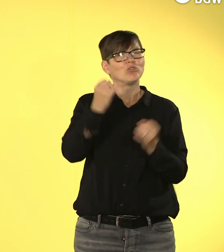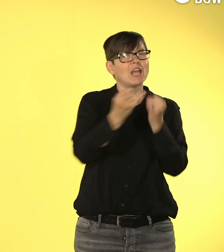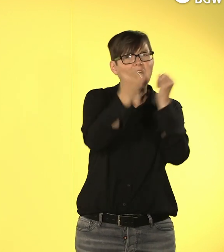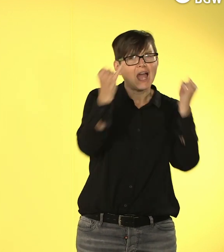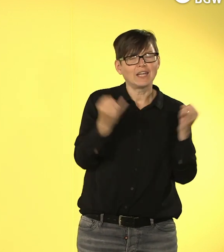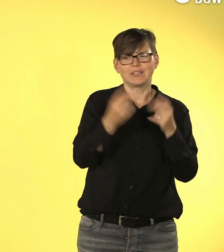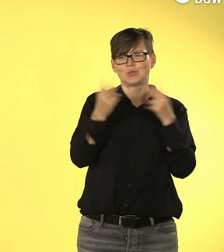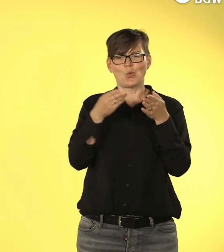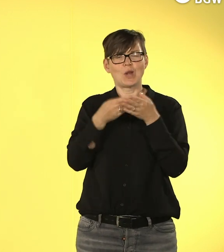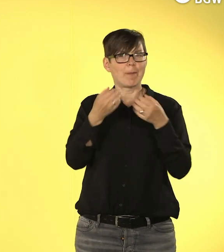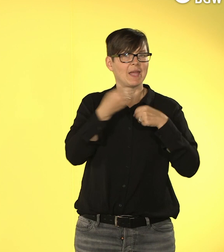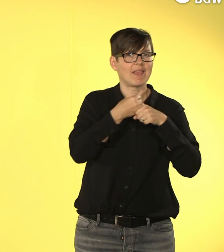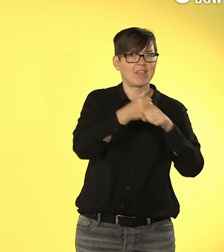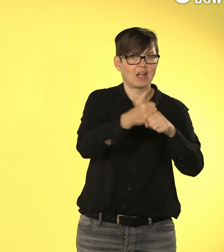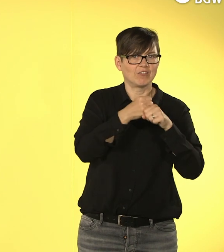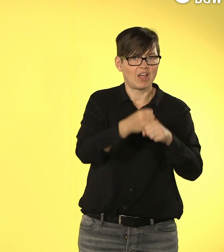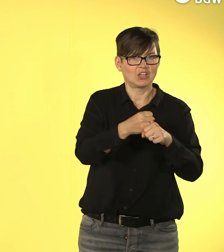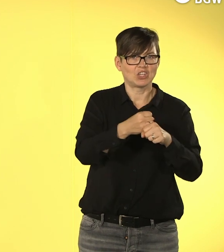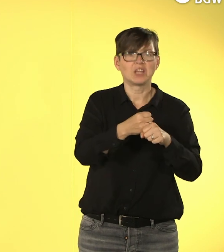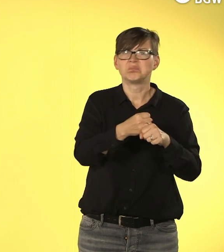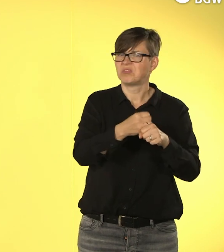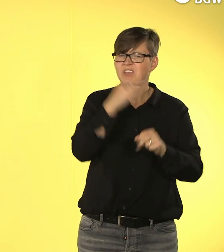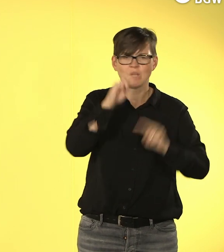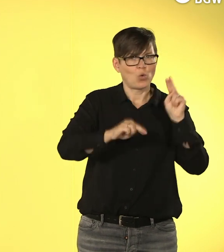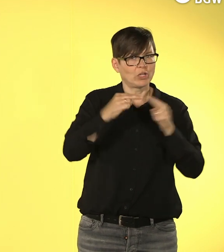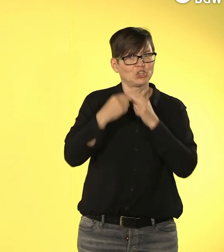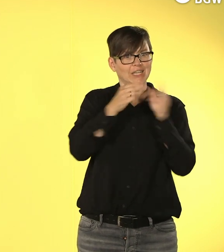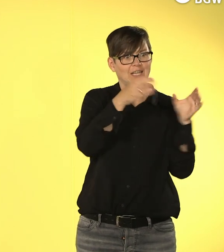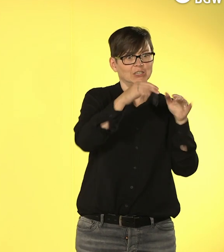Da kann jeder sehr viel voneinander lernen. Denke ich auch.